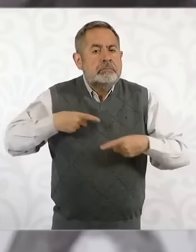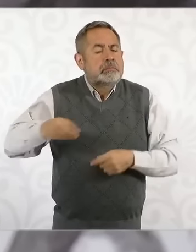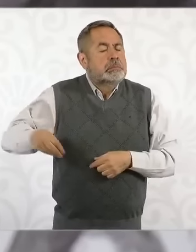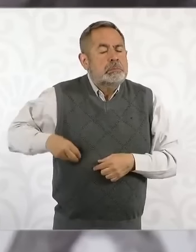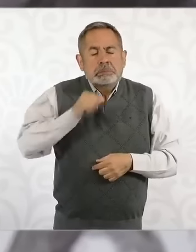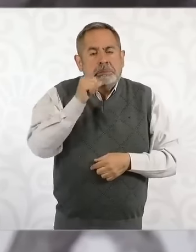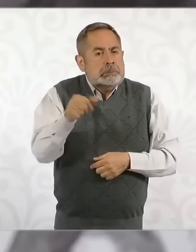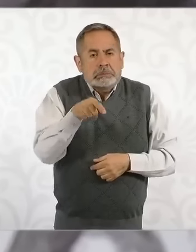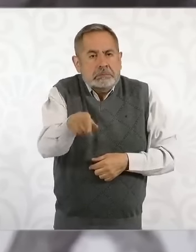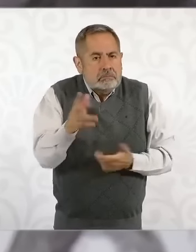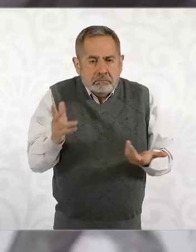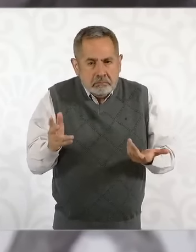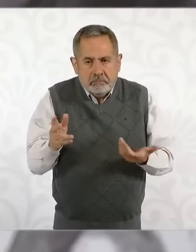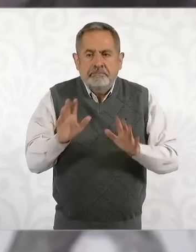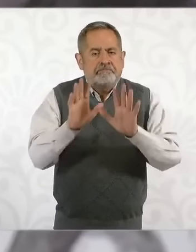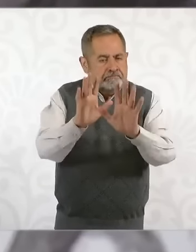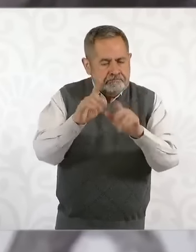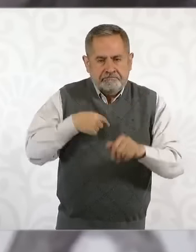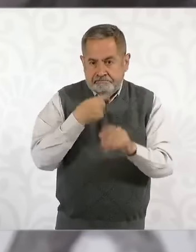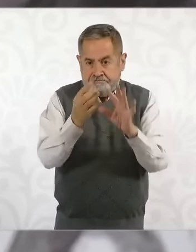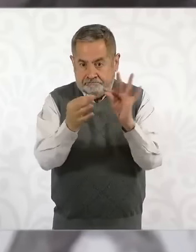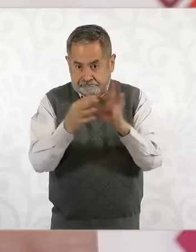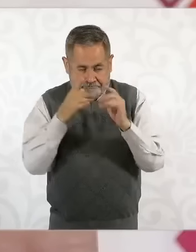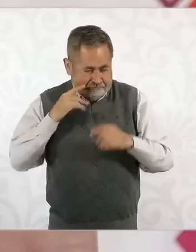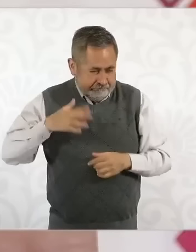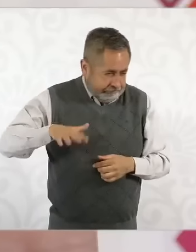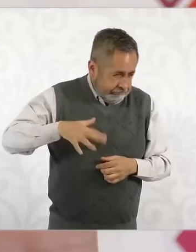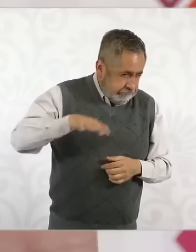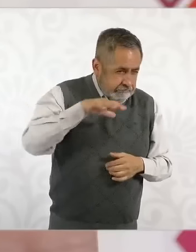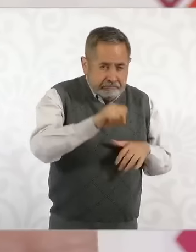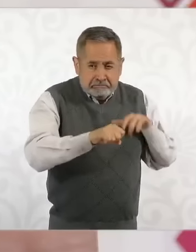lo que comentamos era que se hizo una un operativo, varios cateos con la Fiscalía